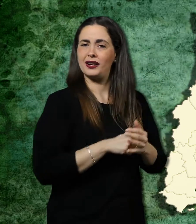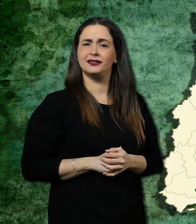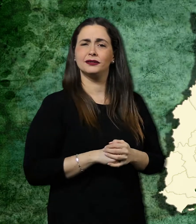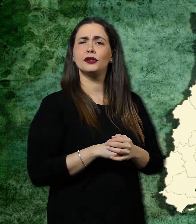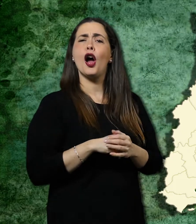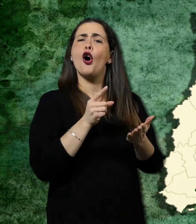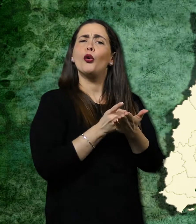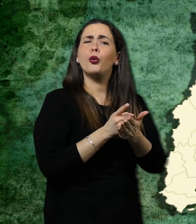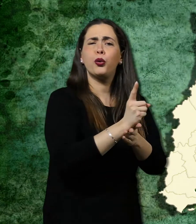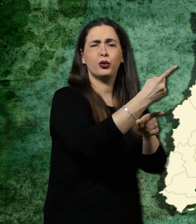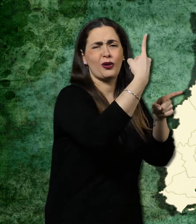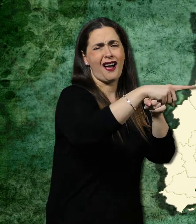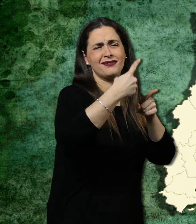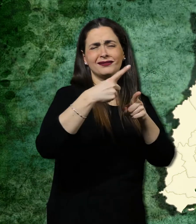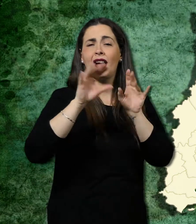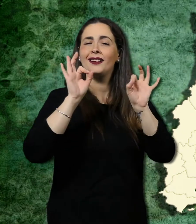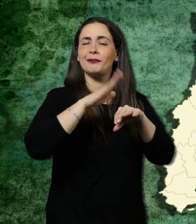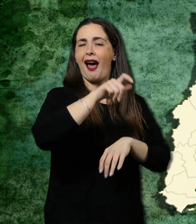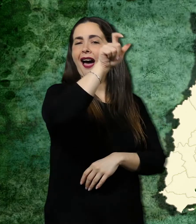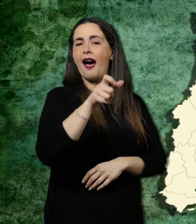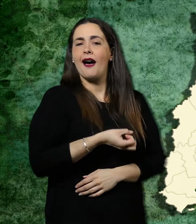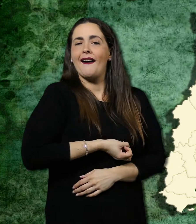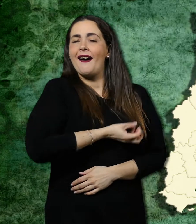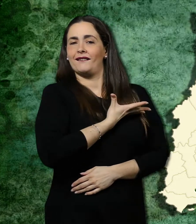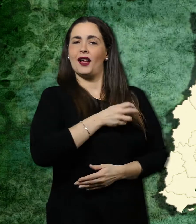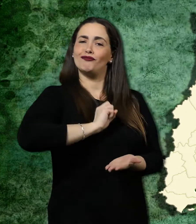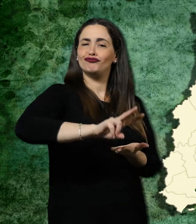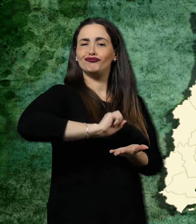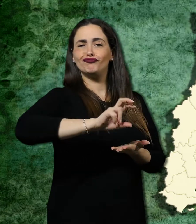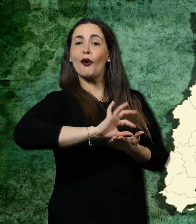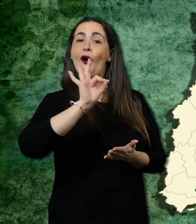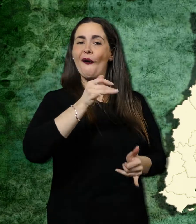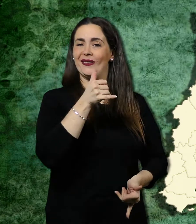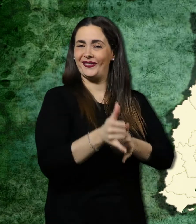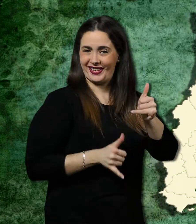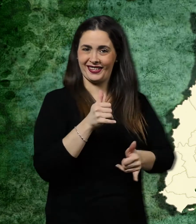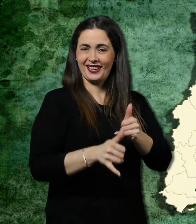ofereixen gran quantitat de rutes per al amants del senderisme i la bicicleta.